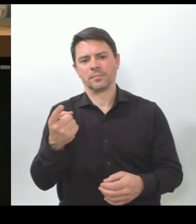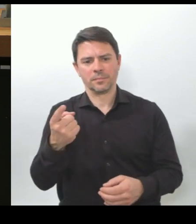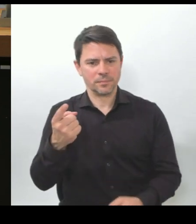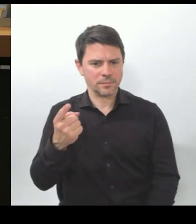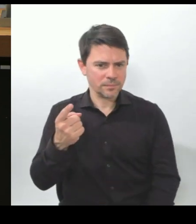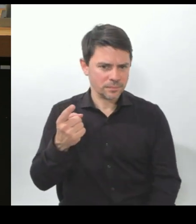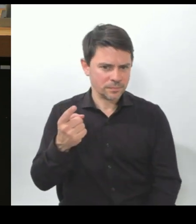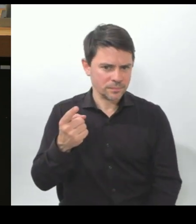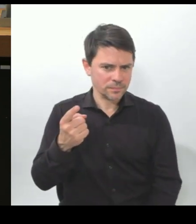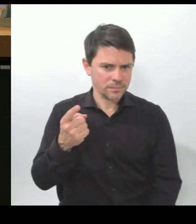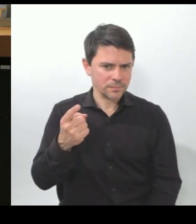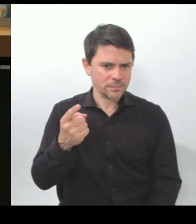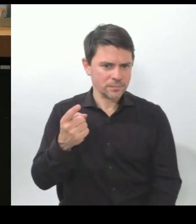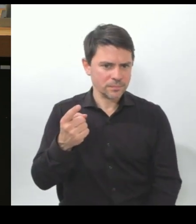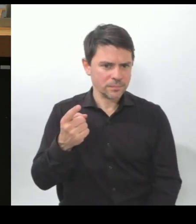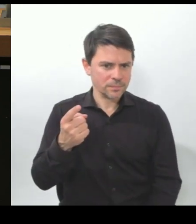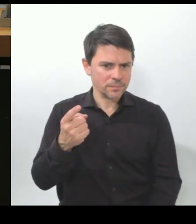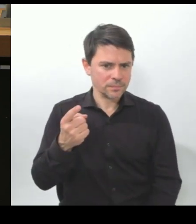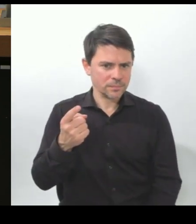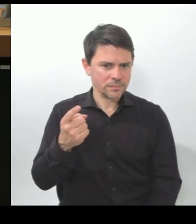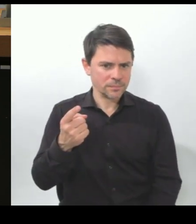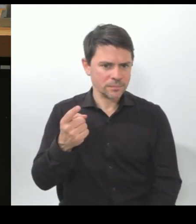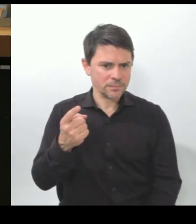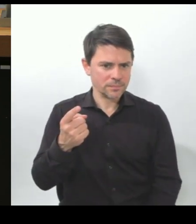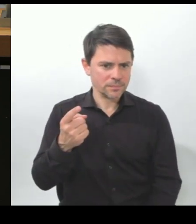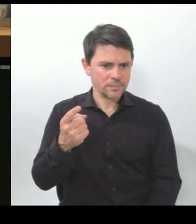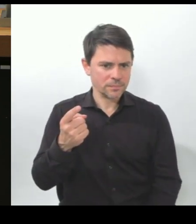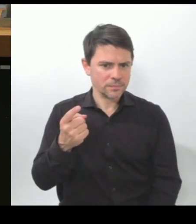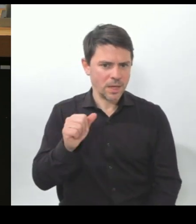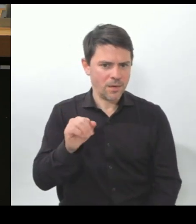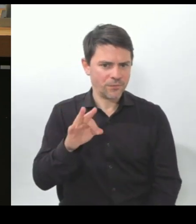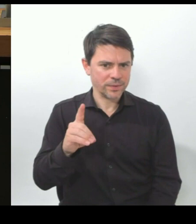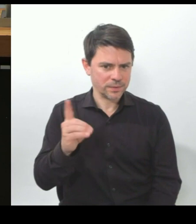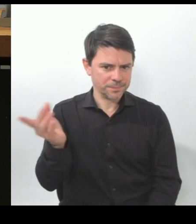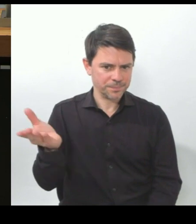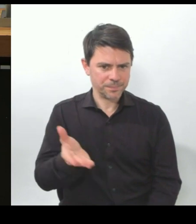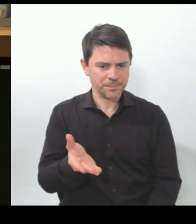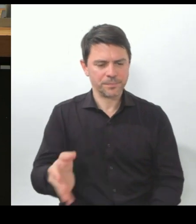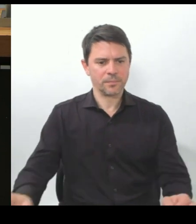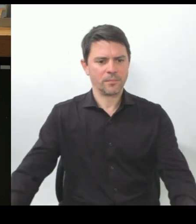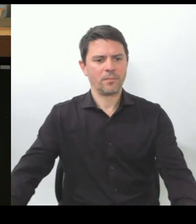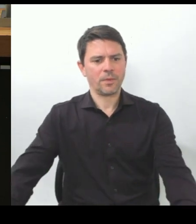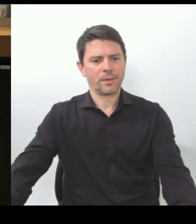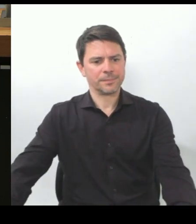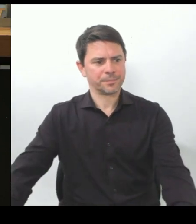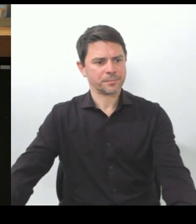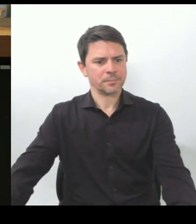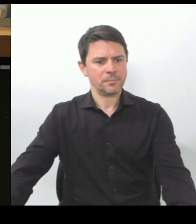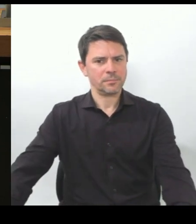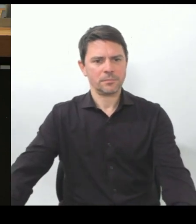Und auch die TVO, die A 100, die 114 und so weiter angesprochen haben, kann ich Ihnen nur zustimmen, dass Sie das hier an machen, aber es